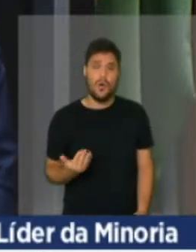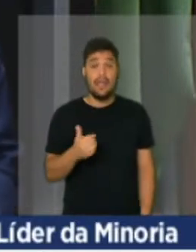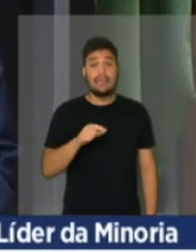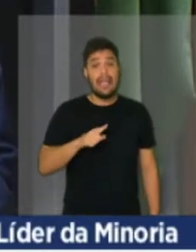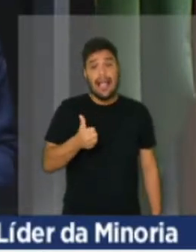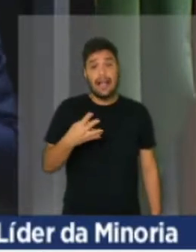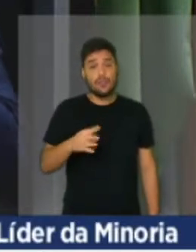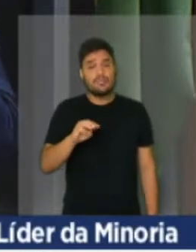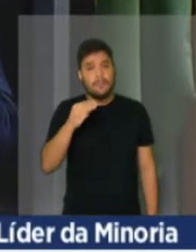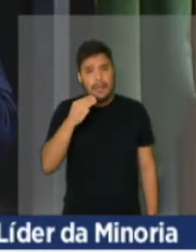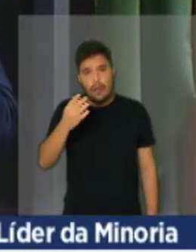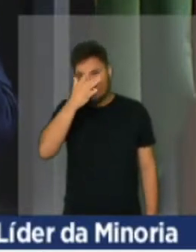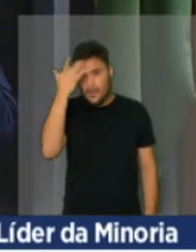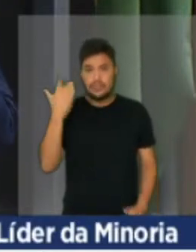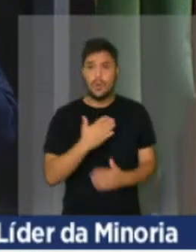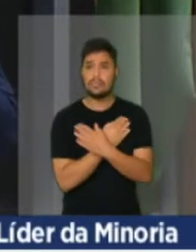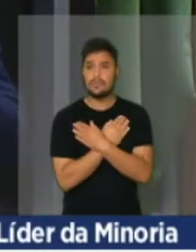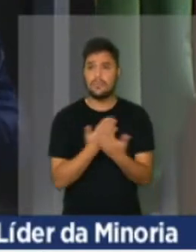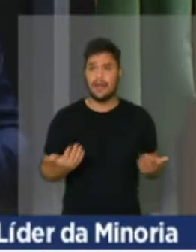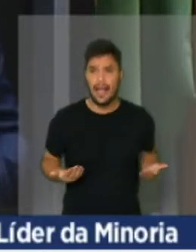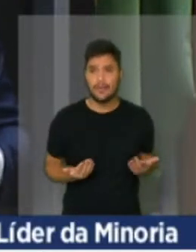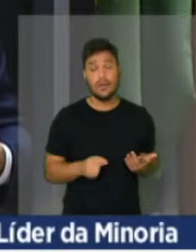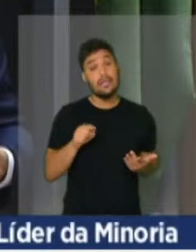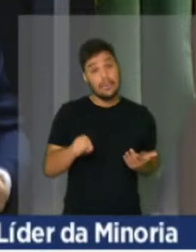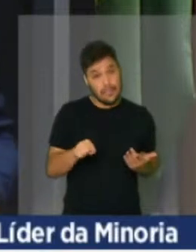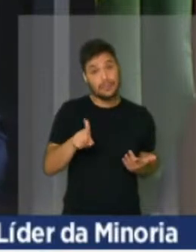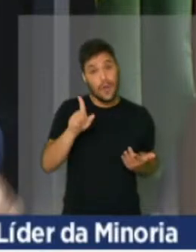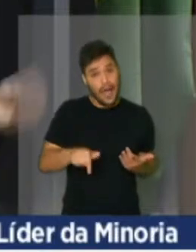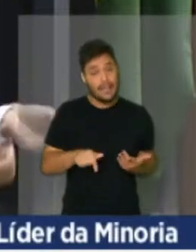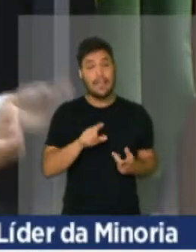MILHÕES DE DESEMPREGADOS. ISSO É O RESULTADO DA POLÍTICA ECONÔMICA DO PRÓPRIO GUEDES QUE A GENTE